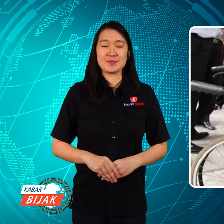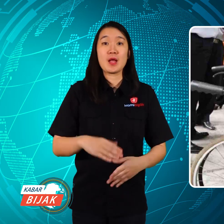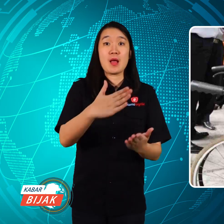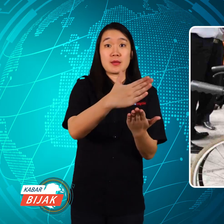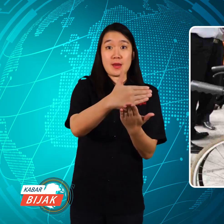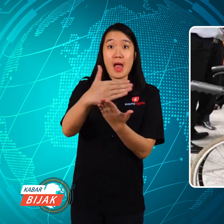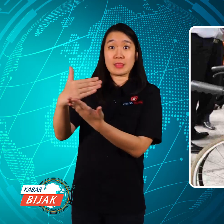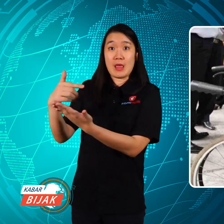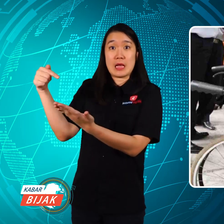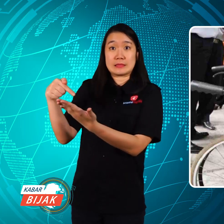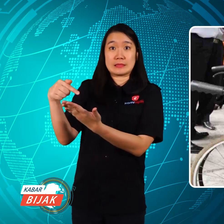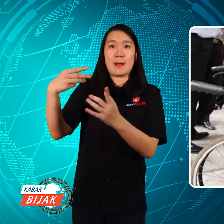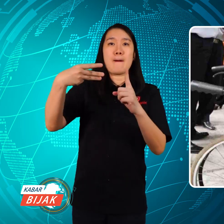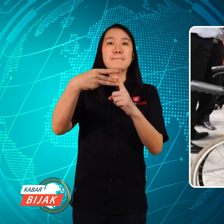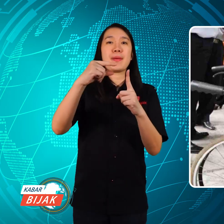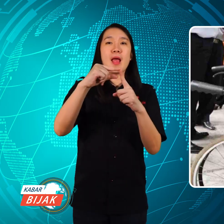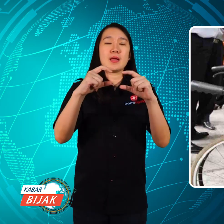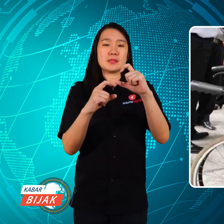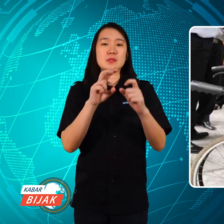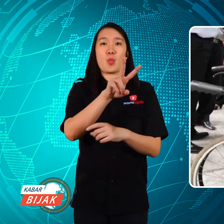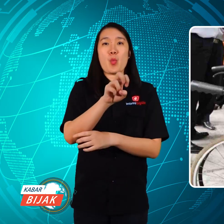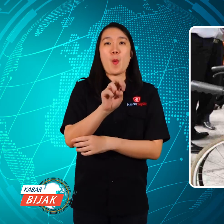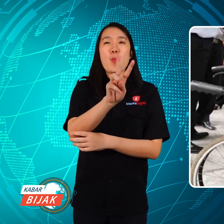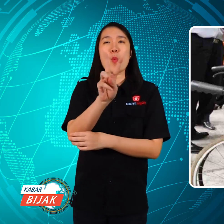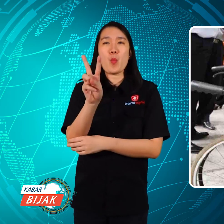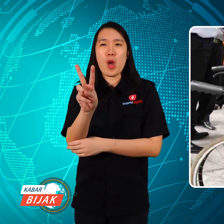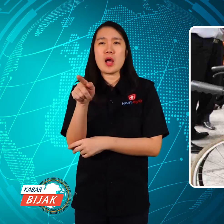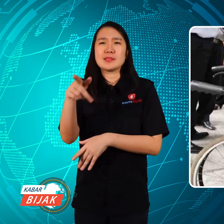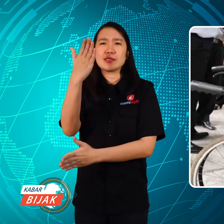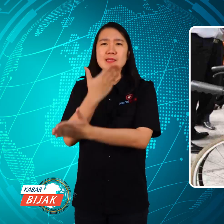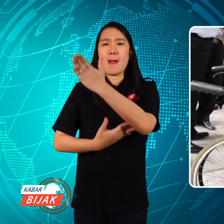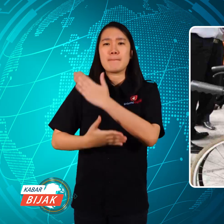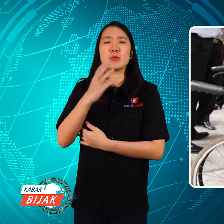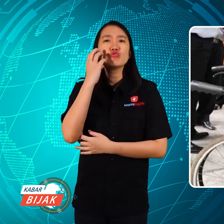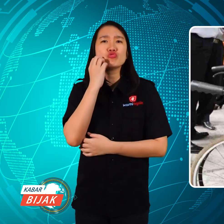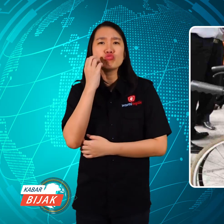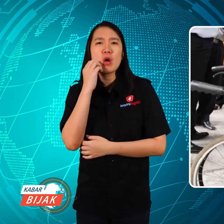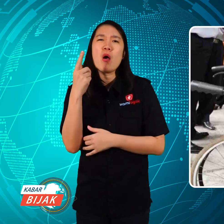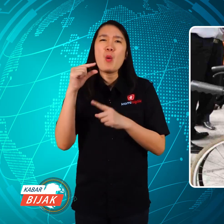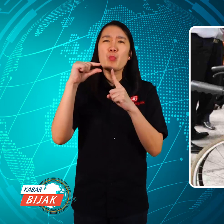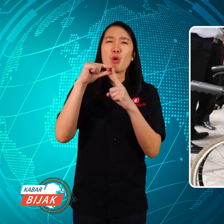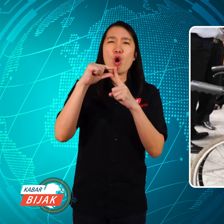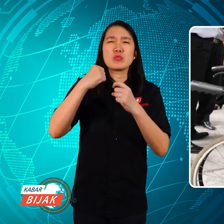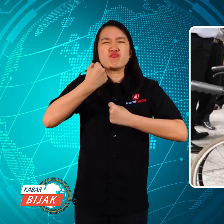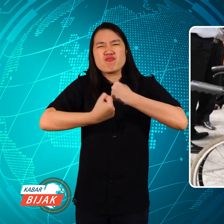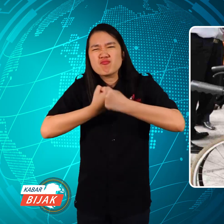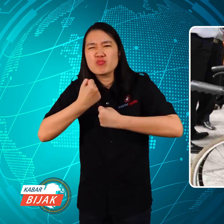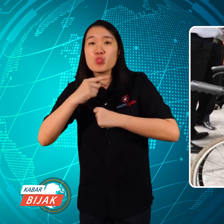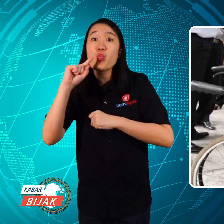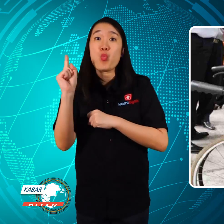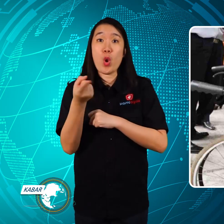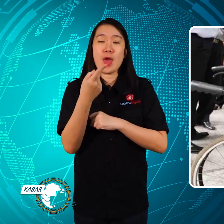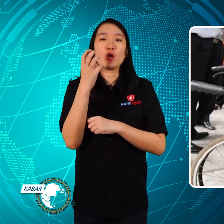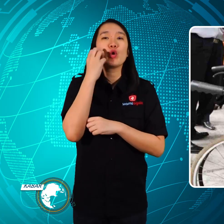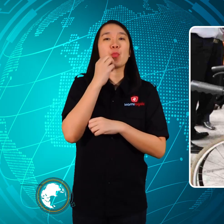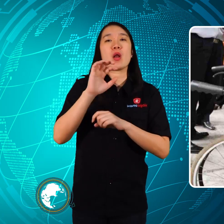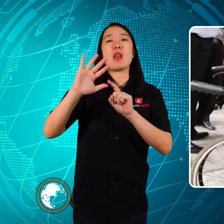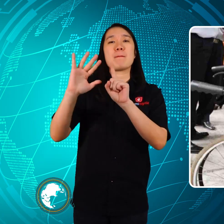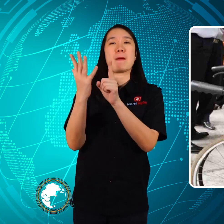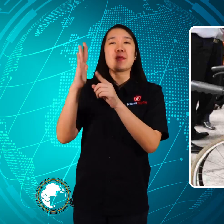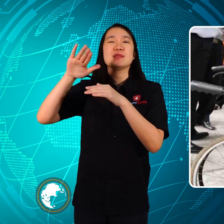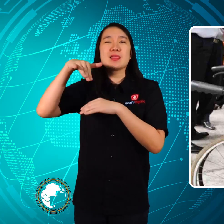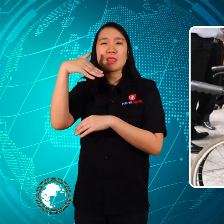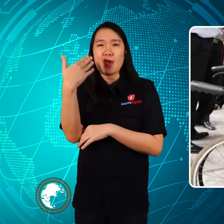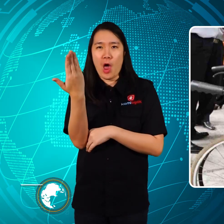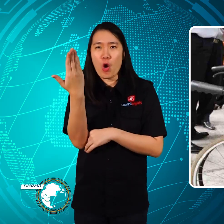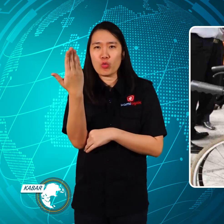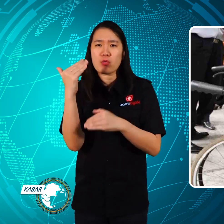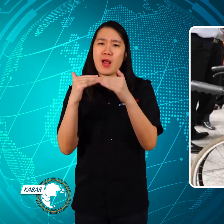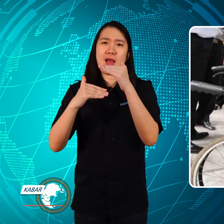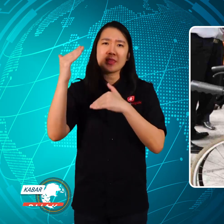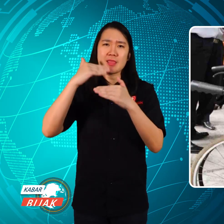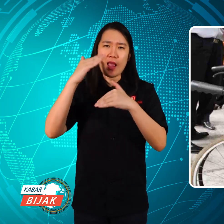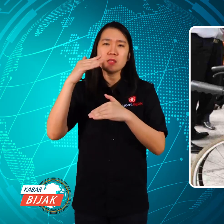Berdasarkan data BPS 2022, Disabilitas usia produktif mulai umur 15 tahun ke atas.